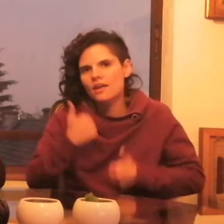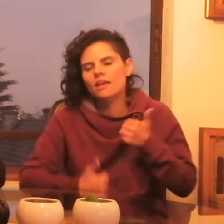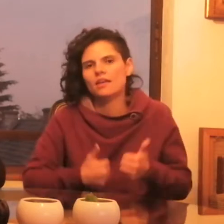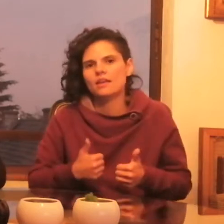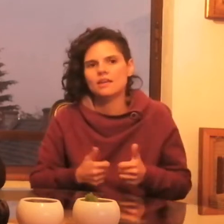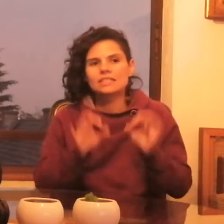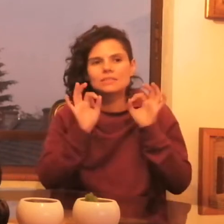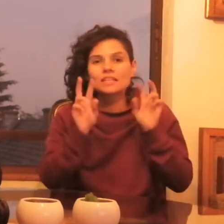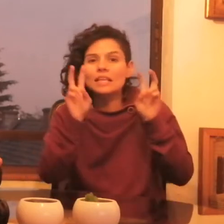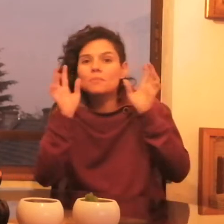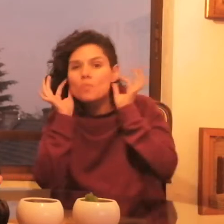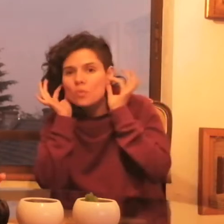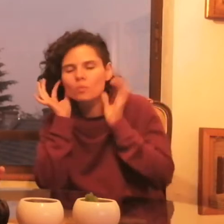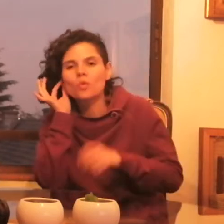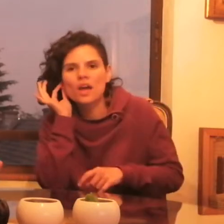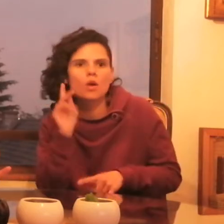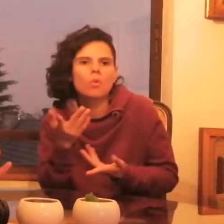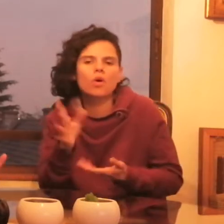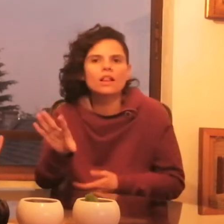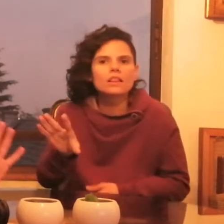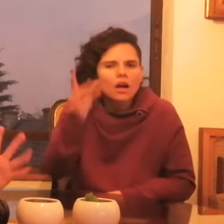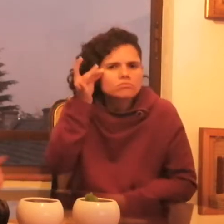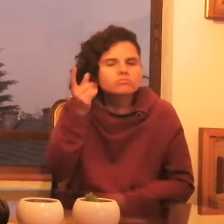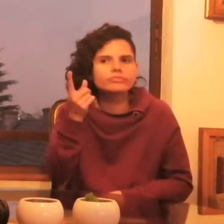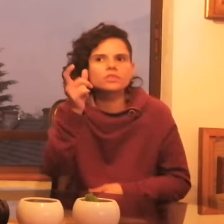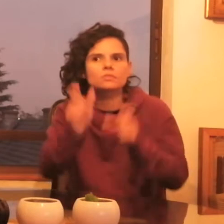mujeres que como que date cuenta que no sólo son las personas sino que también hay